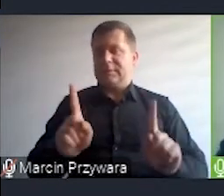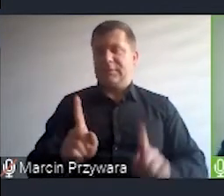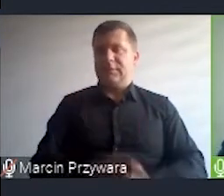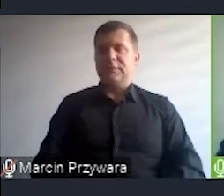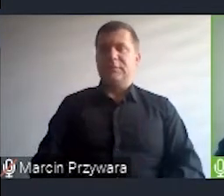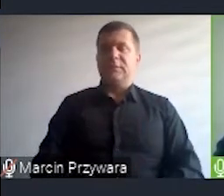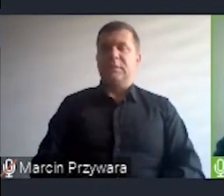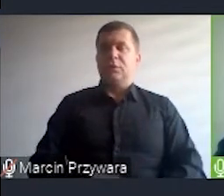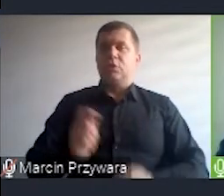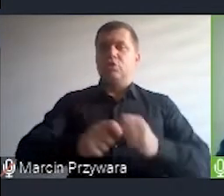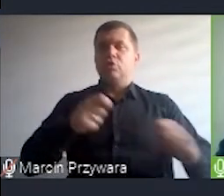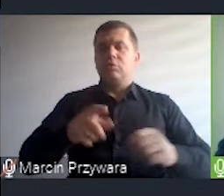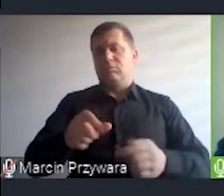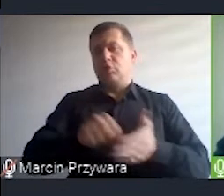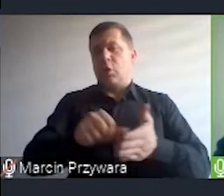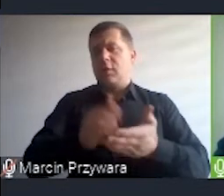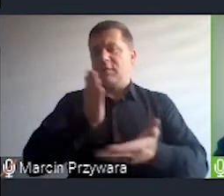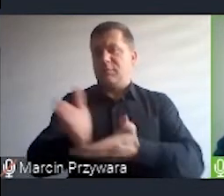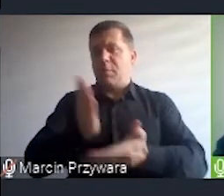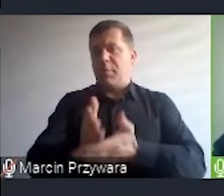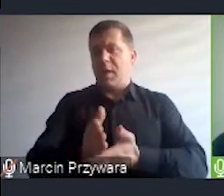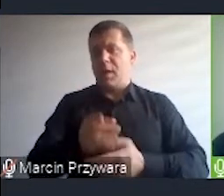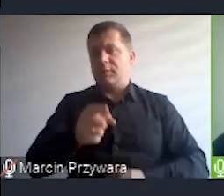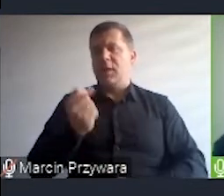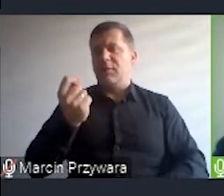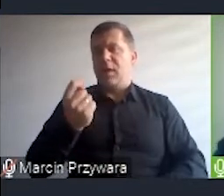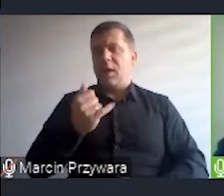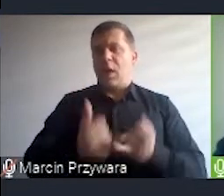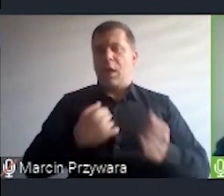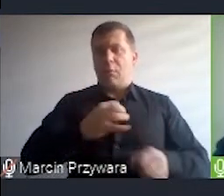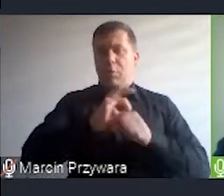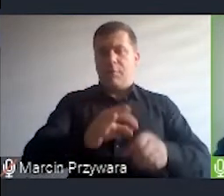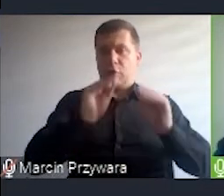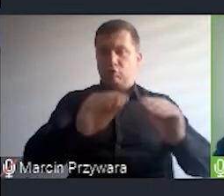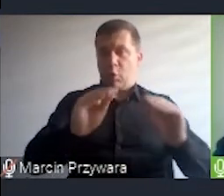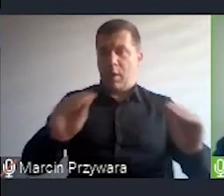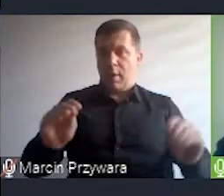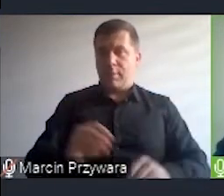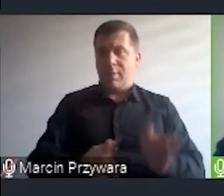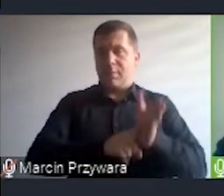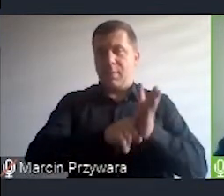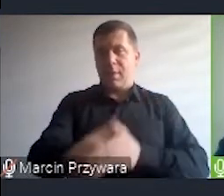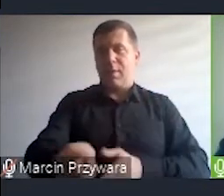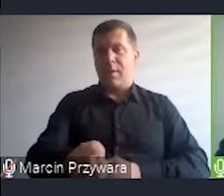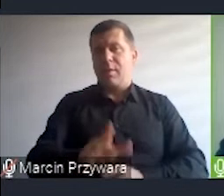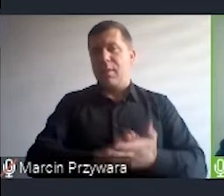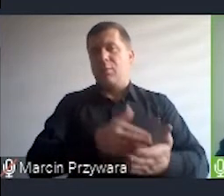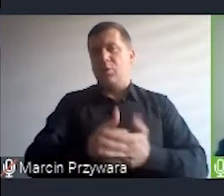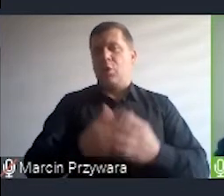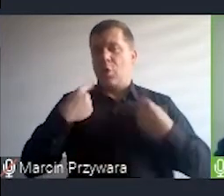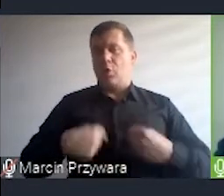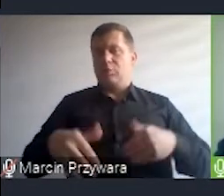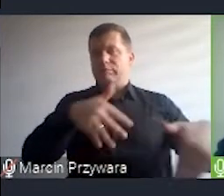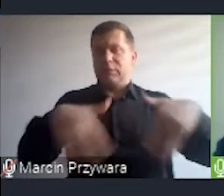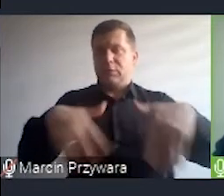Środkiem wspomagającym w momencie, kiedy prowadzicie szkolenia dla na przykład osób bezrobotnych,